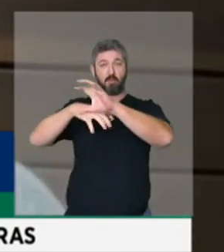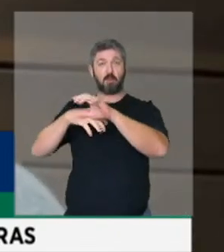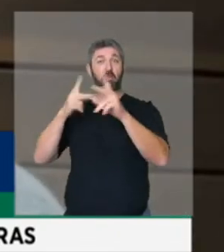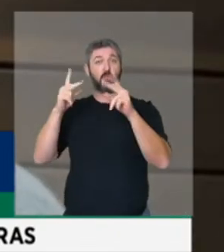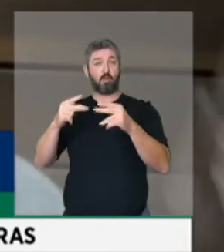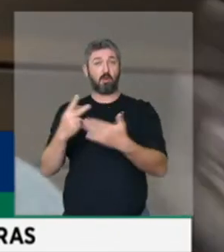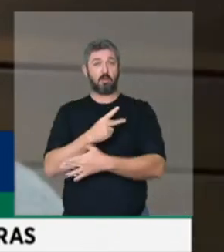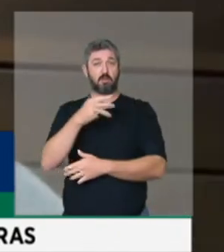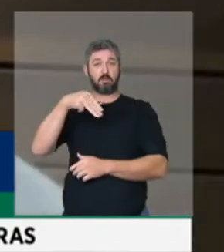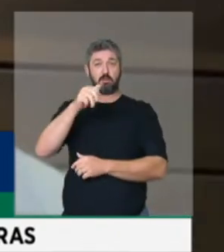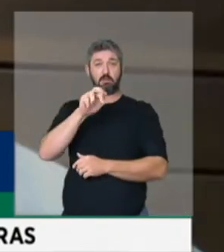MERCADO UMA EMPRESA QUE É DO POVO. ISSO SIGNIFICA AUMENTAR